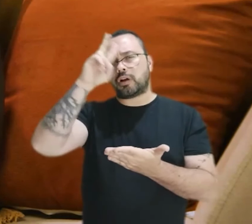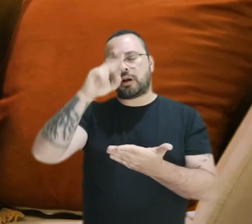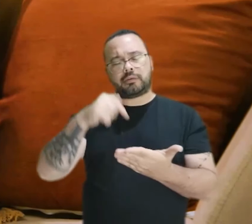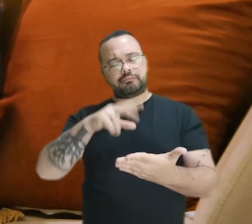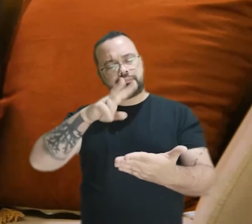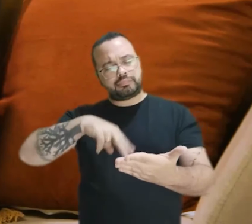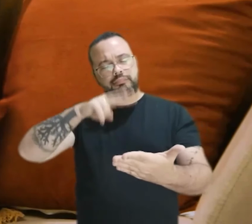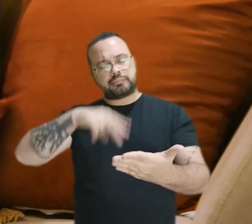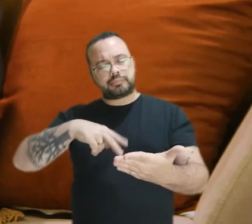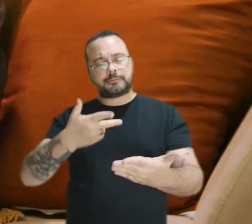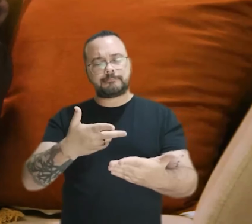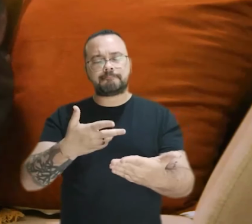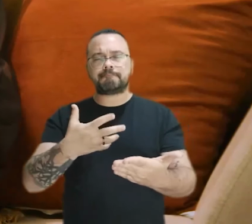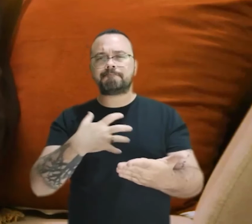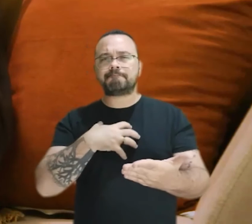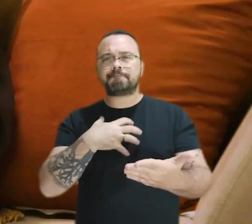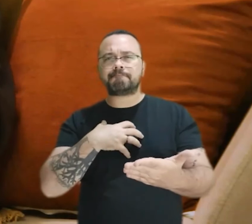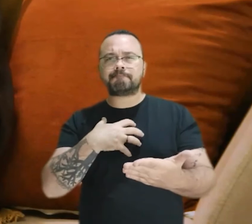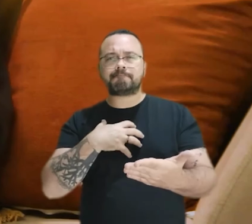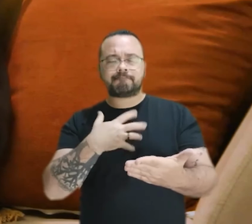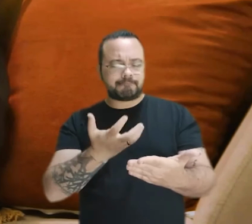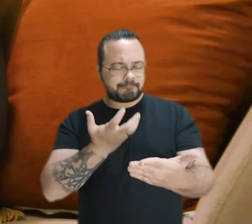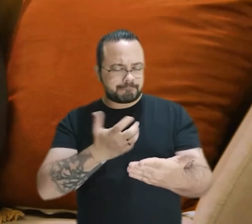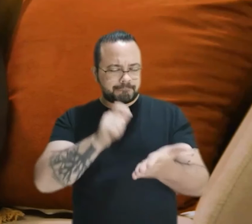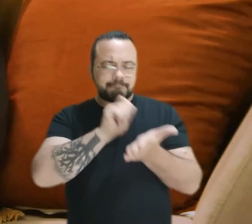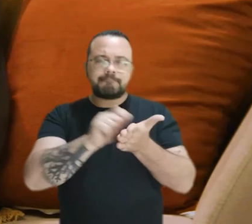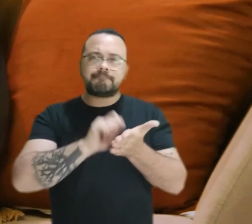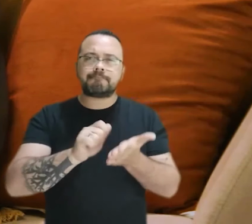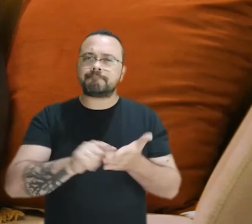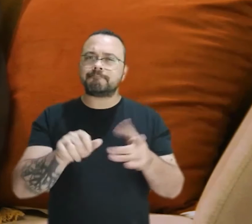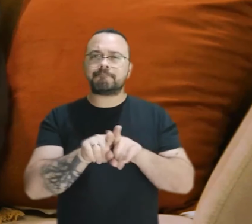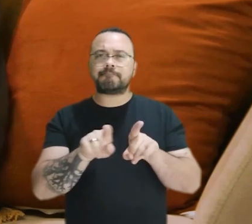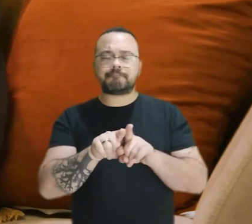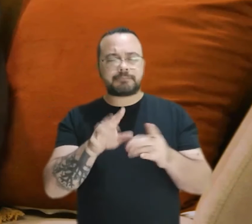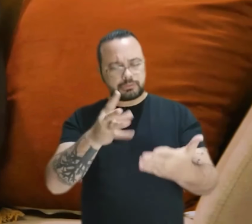e aquilo me dá um desejo de escrever, sabe? Me puxa um fiozinho, assim.